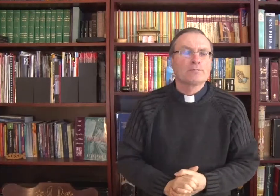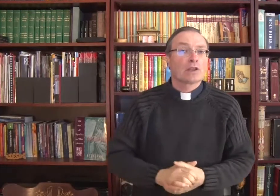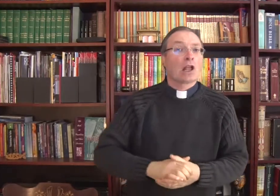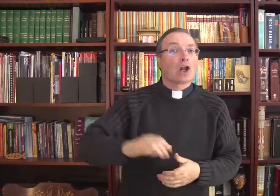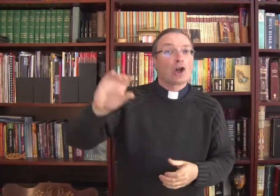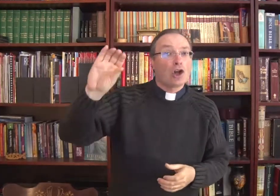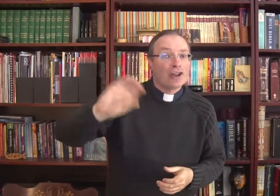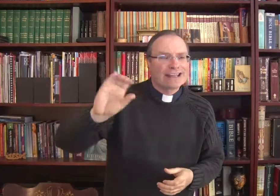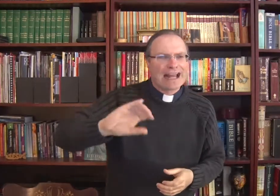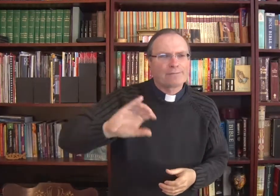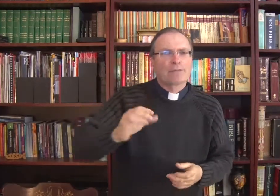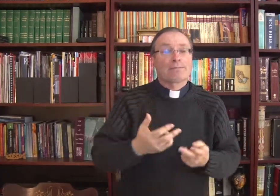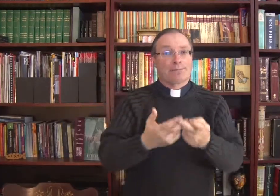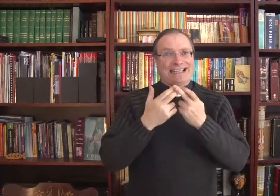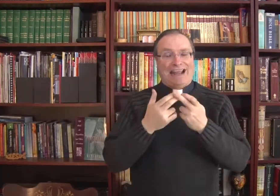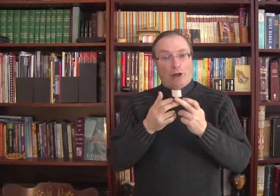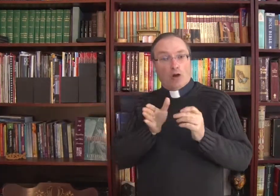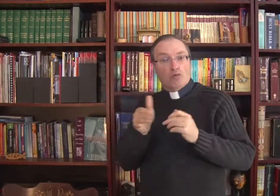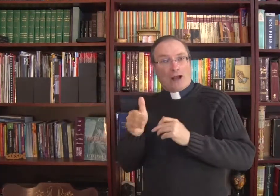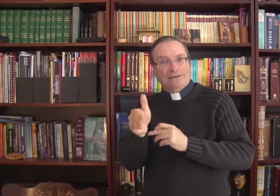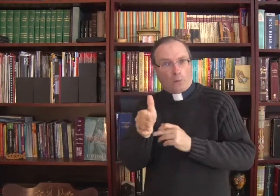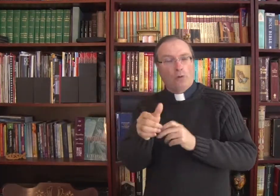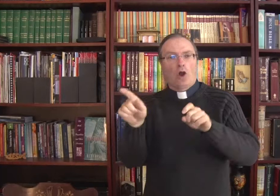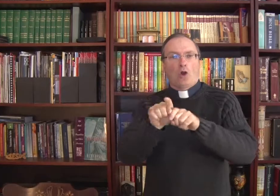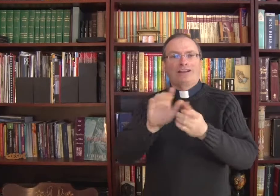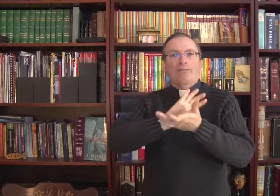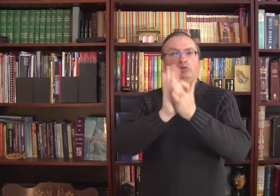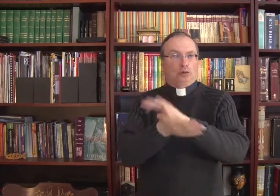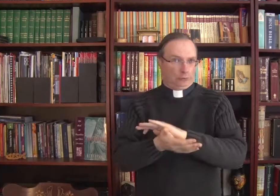Le sel préserve le poisson contre la pourriture,